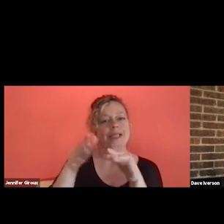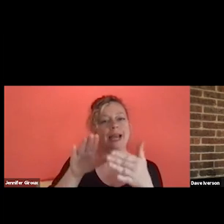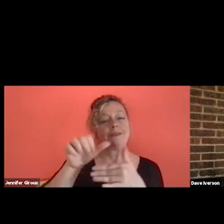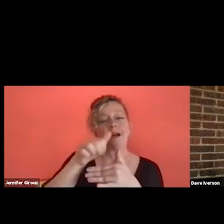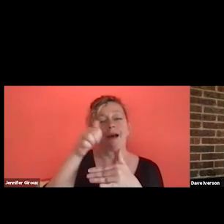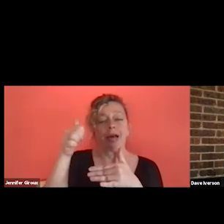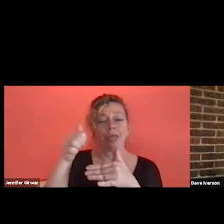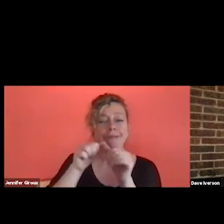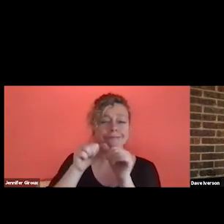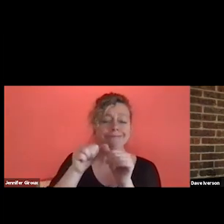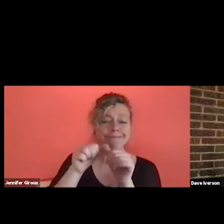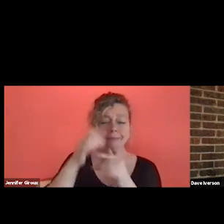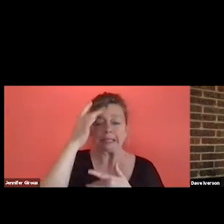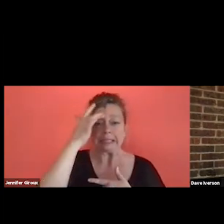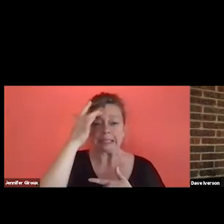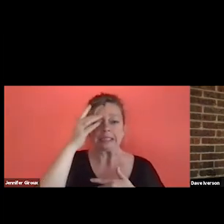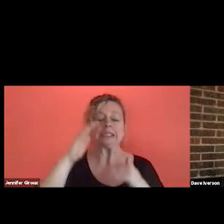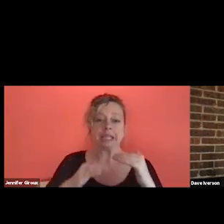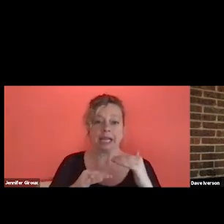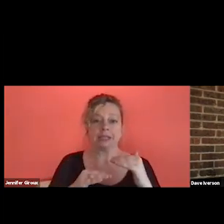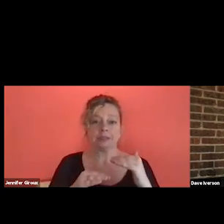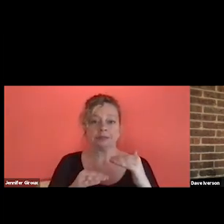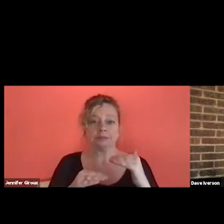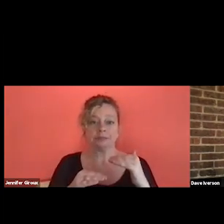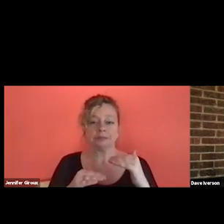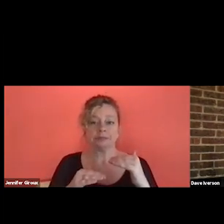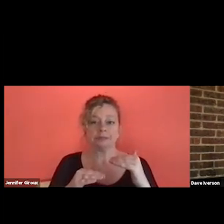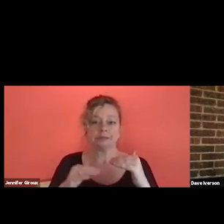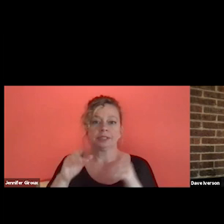que del propio agente viral.